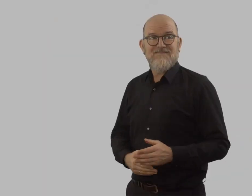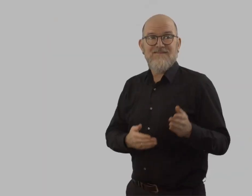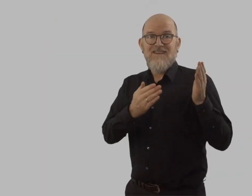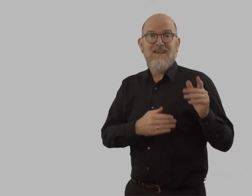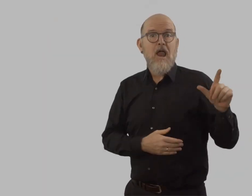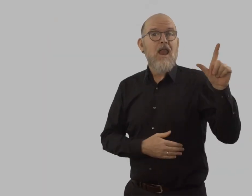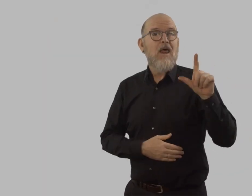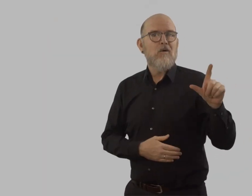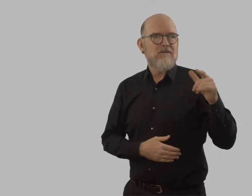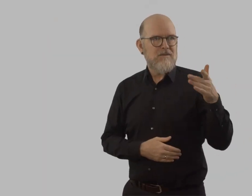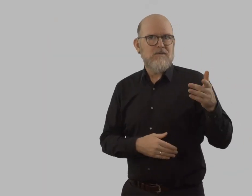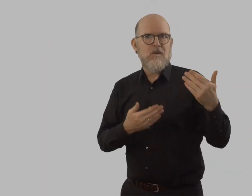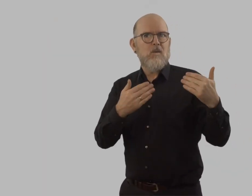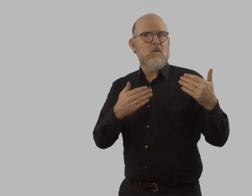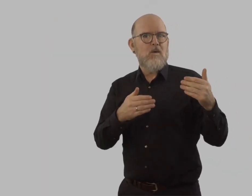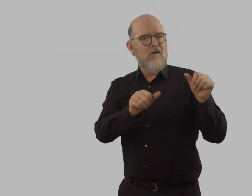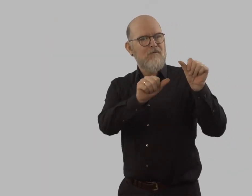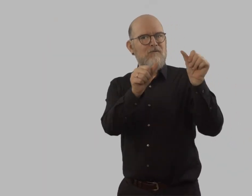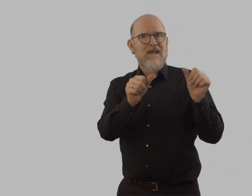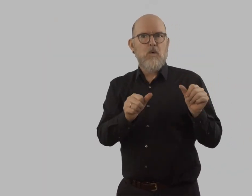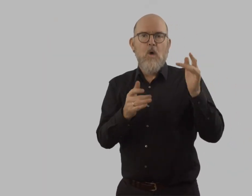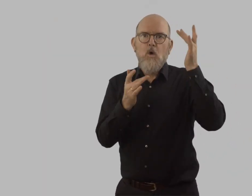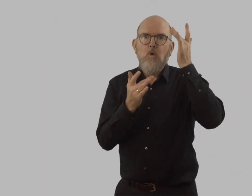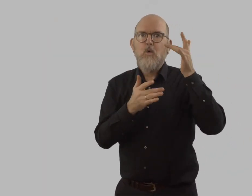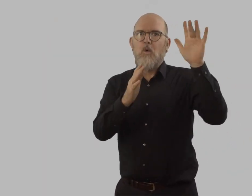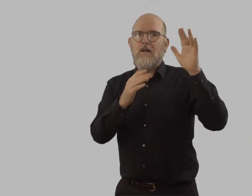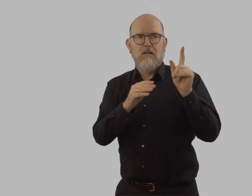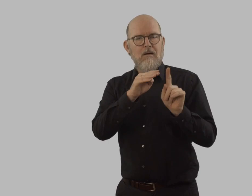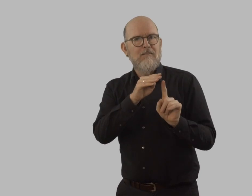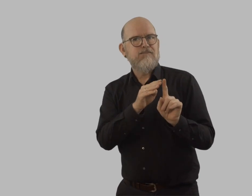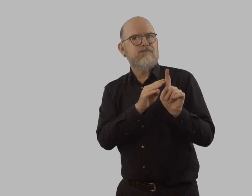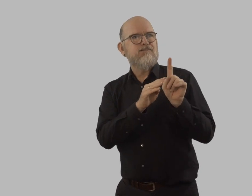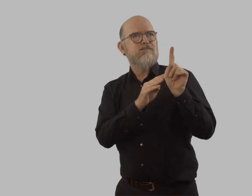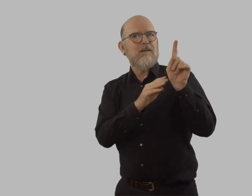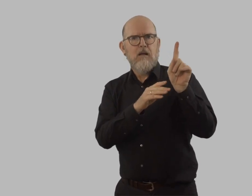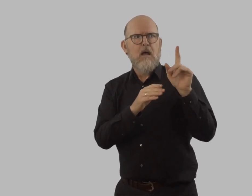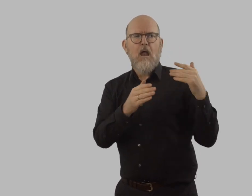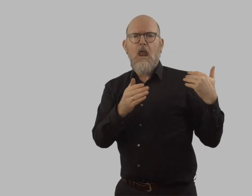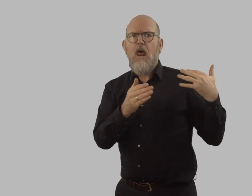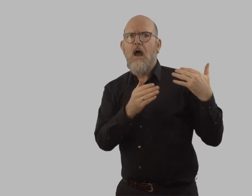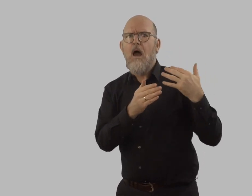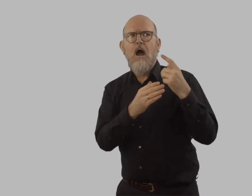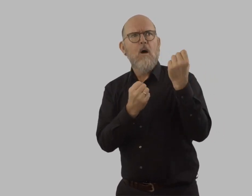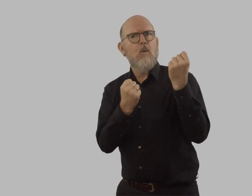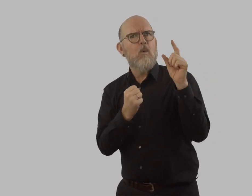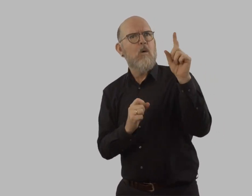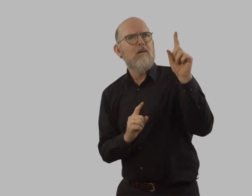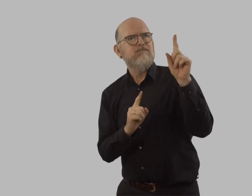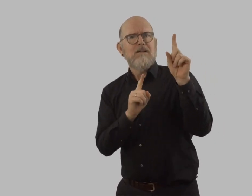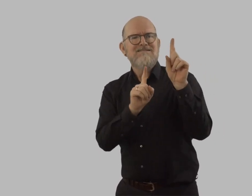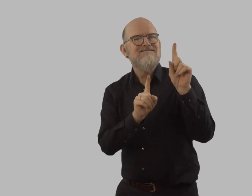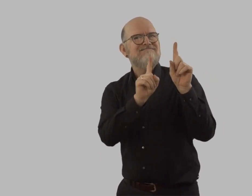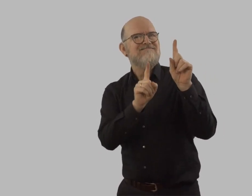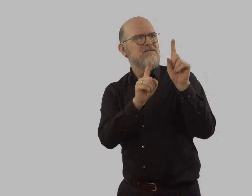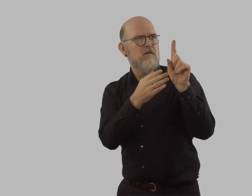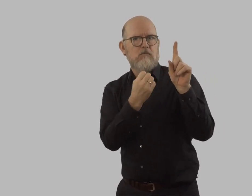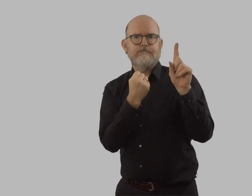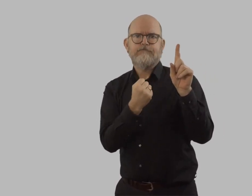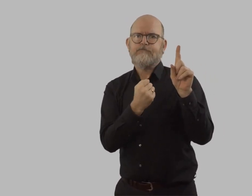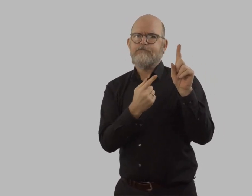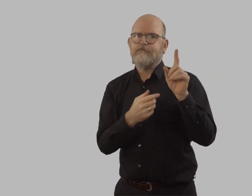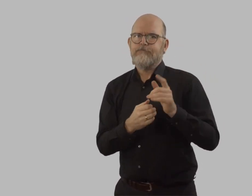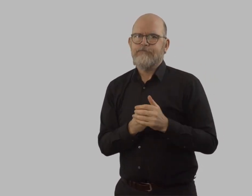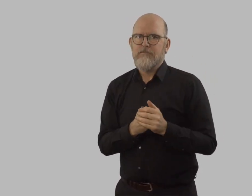Loos wurde zur Kultfigur und dabei lange unantastbar.